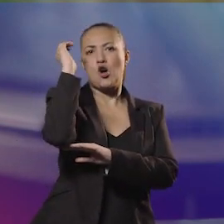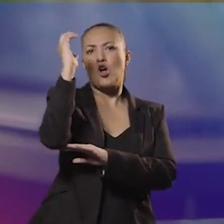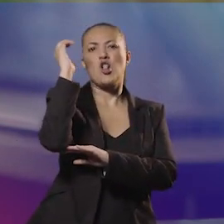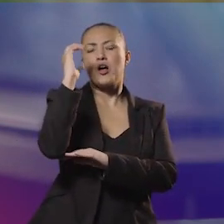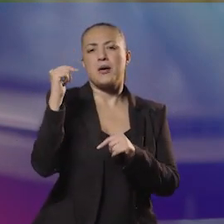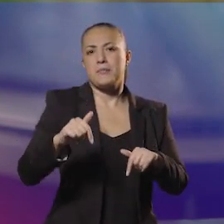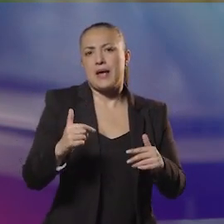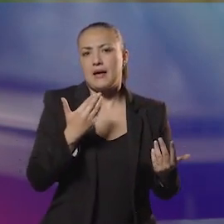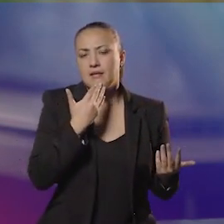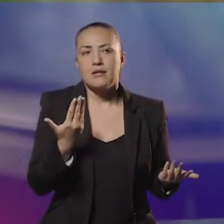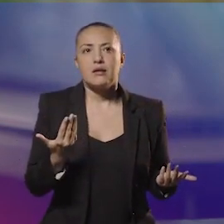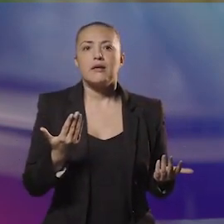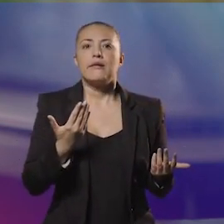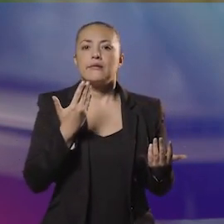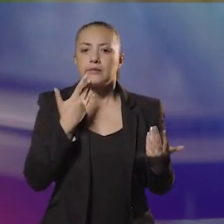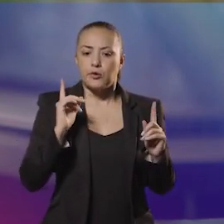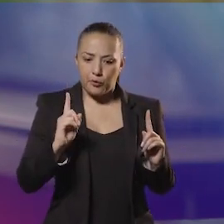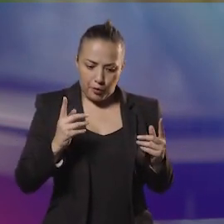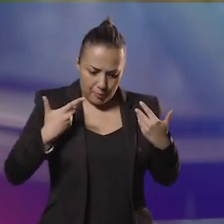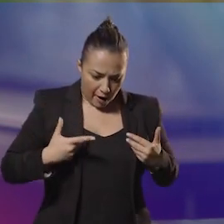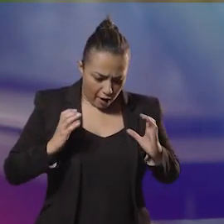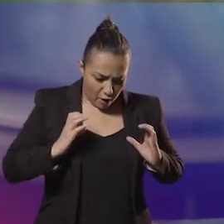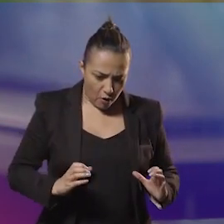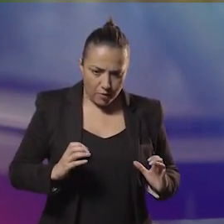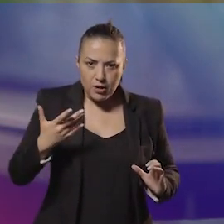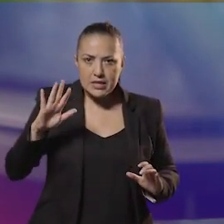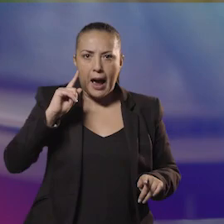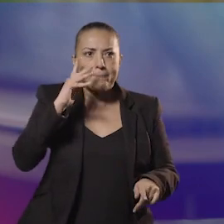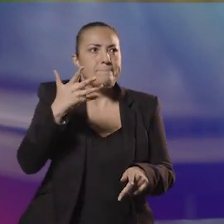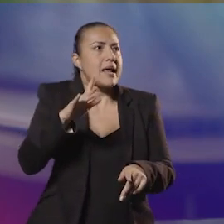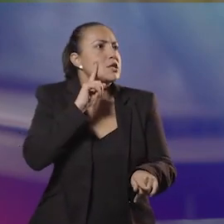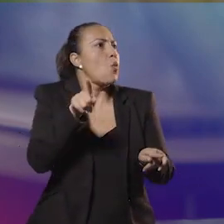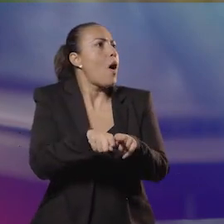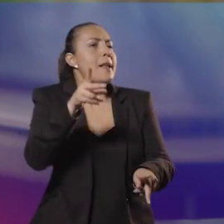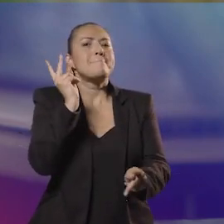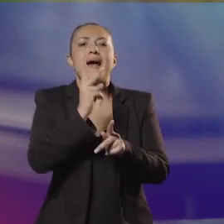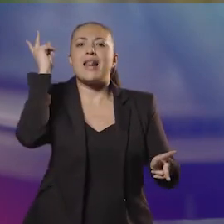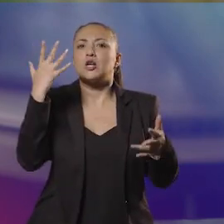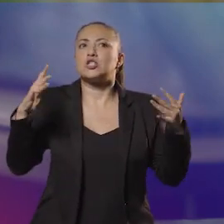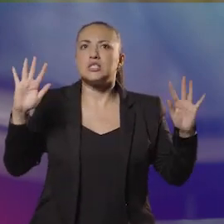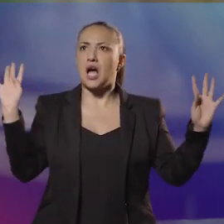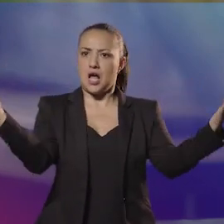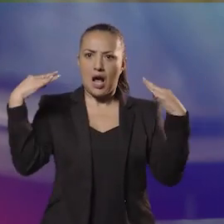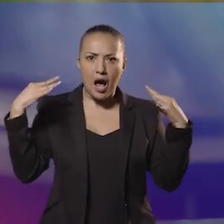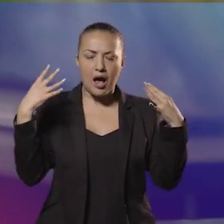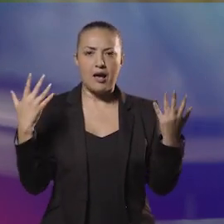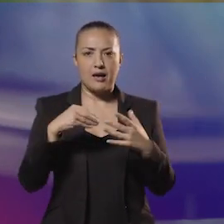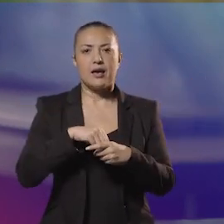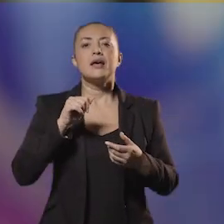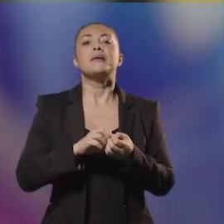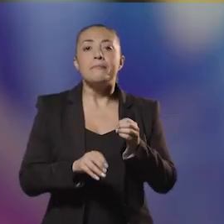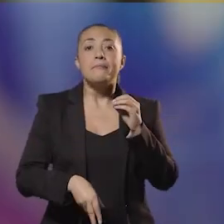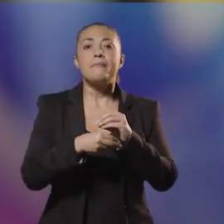pues simplemente tenerlo ya es un peligro. Y si es un cuerpo racializado, pues además